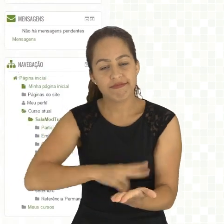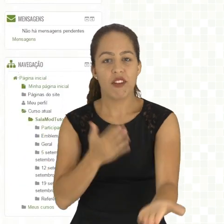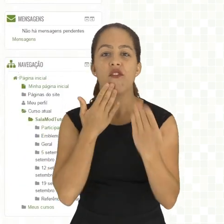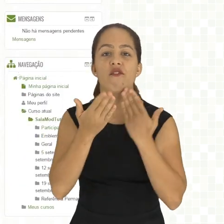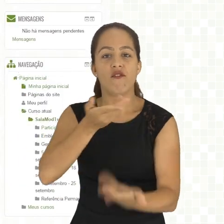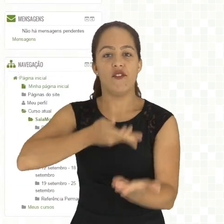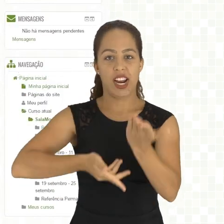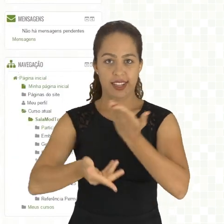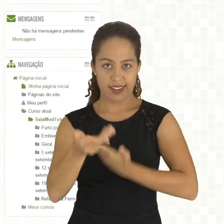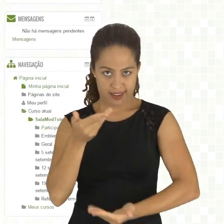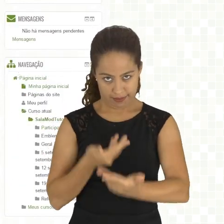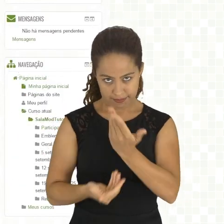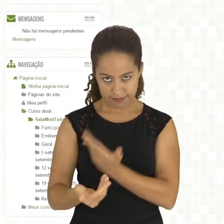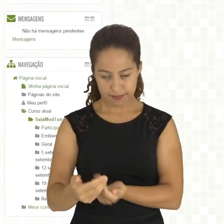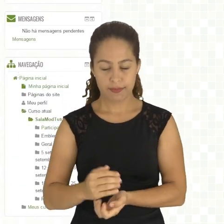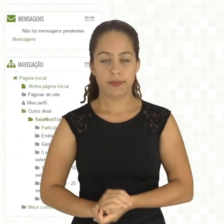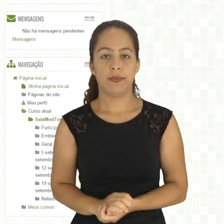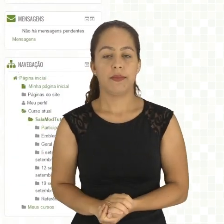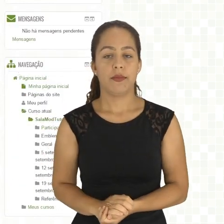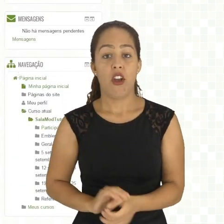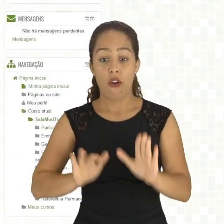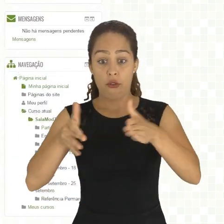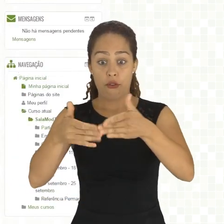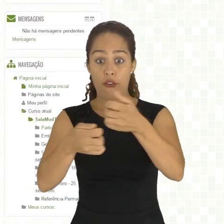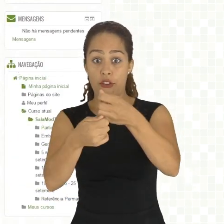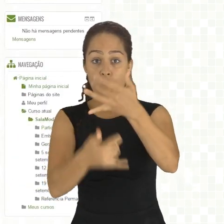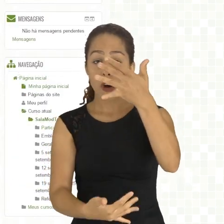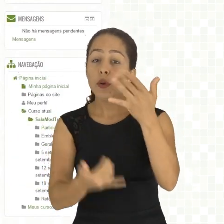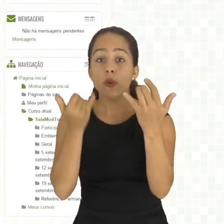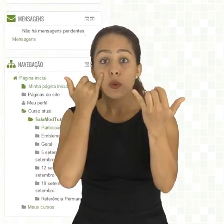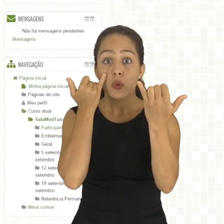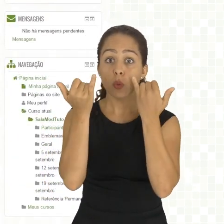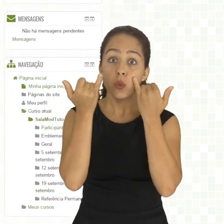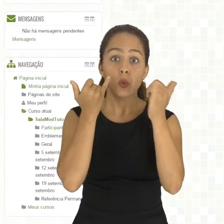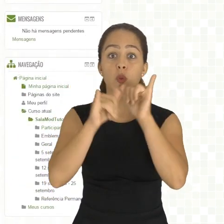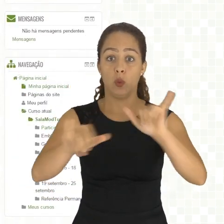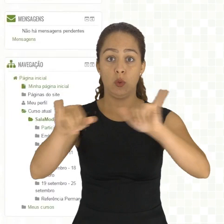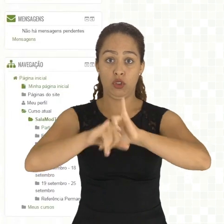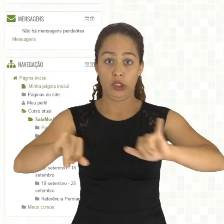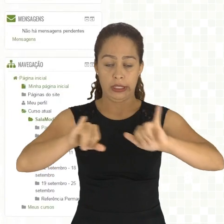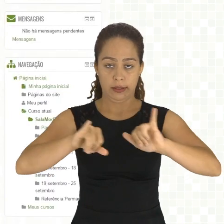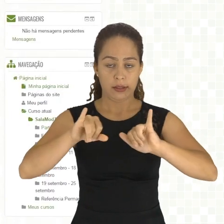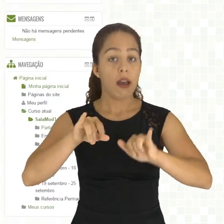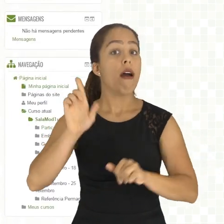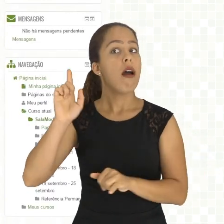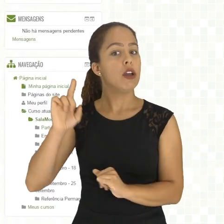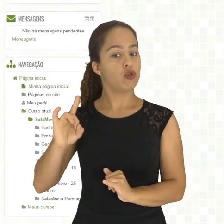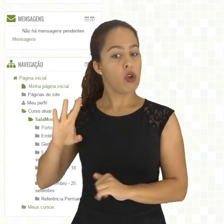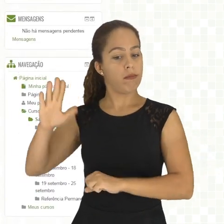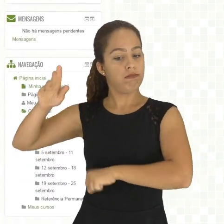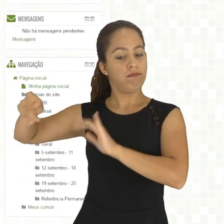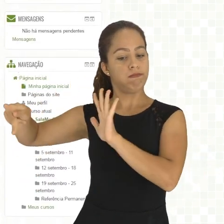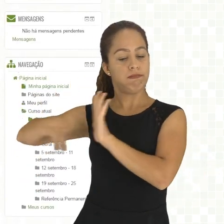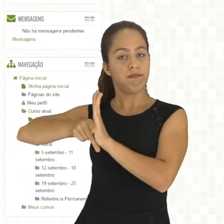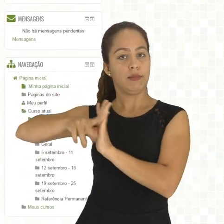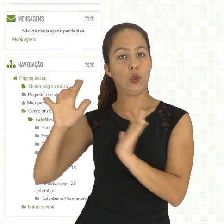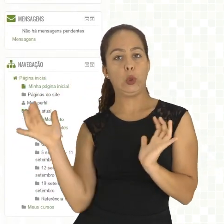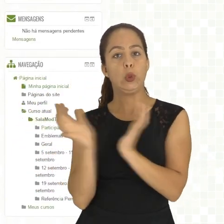Já o Fórum de Notícias,logo abaixo, é